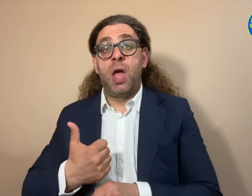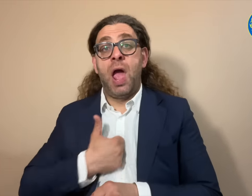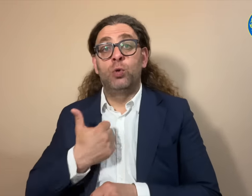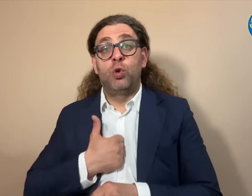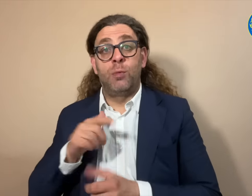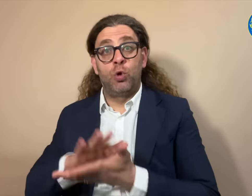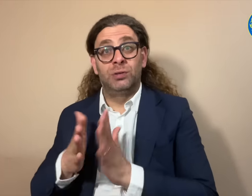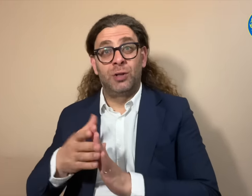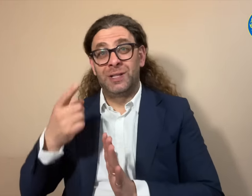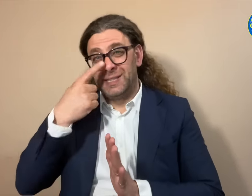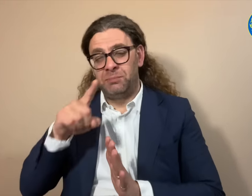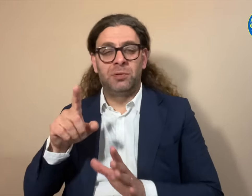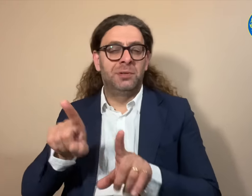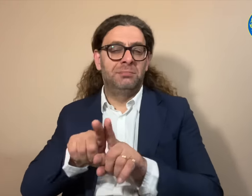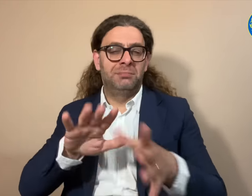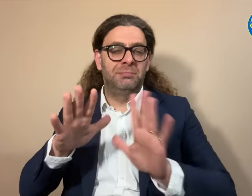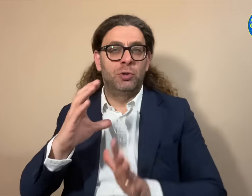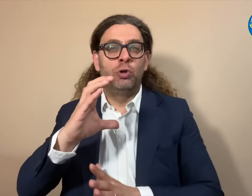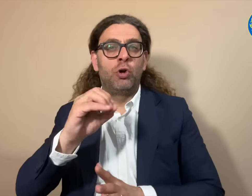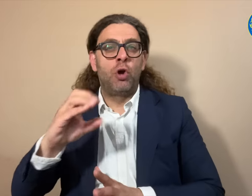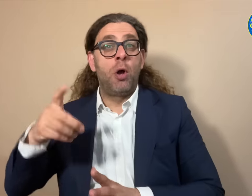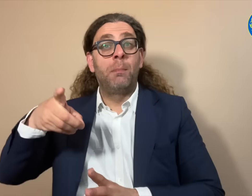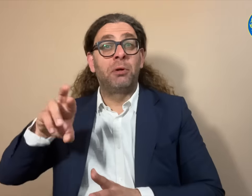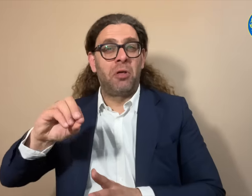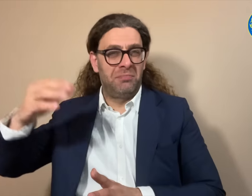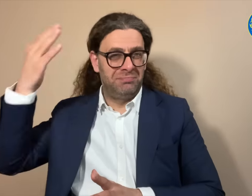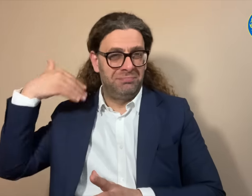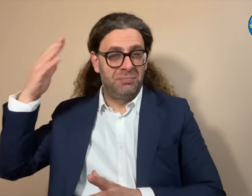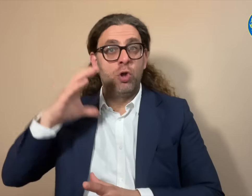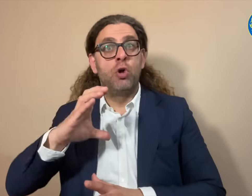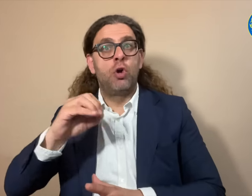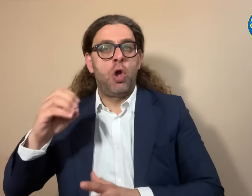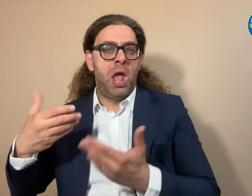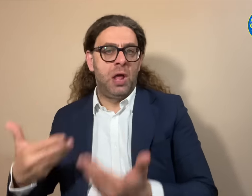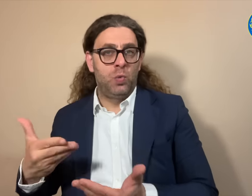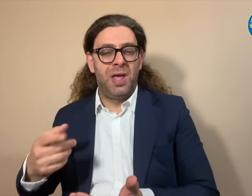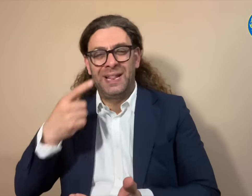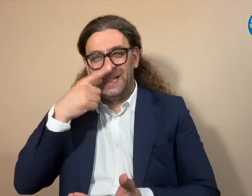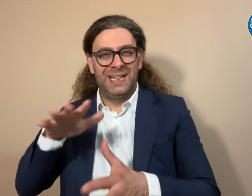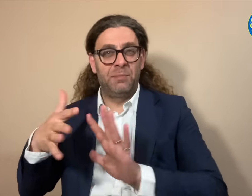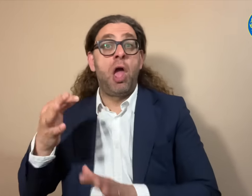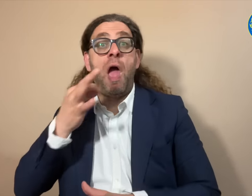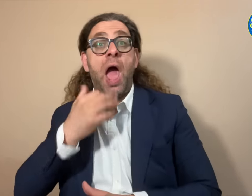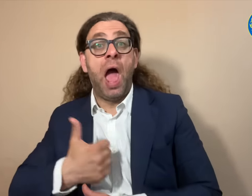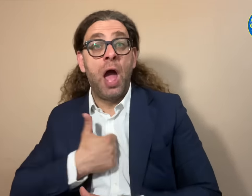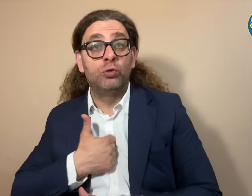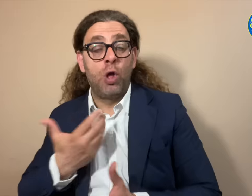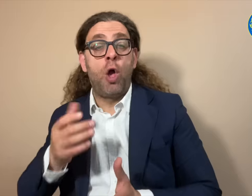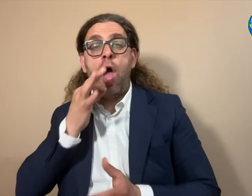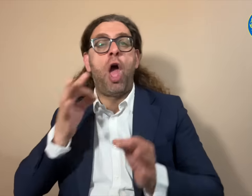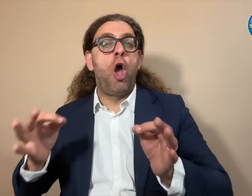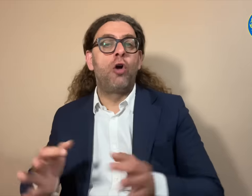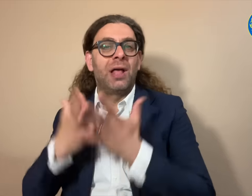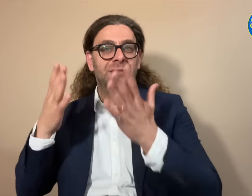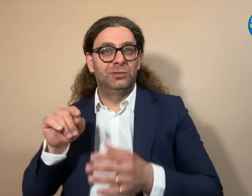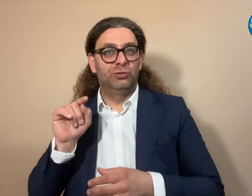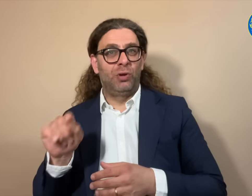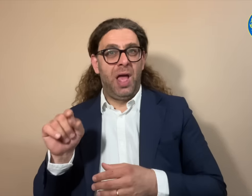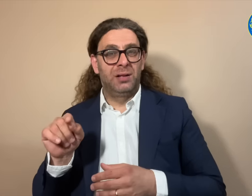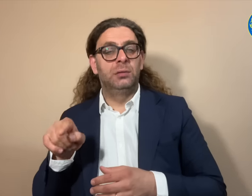superata tipologia di contratto Co. Co. Pro., l'attuale Co. Co. Co., o lavoro appunto a carattere autonomo, o lavoro occasionale.